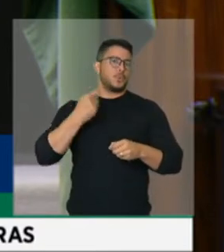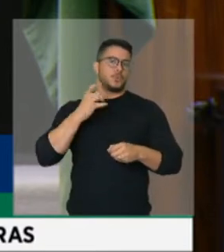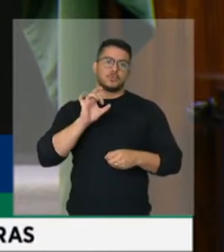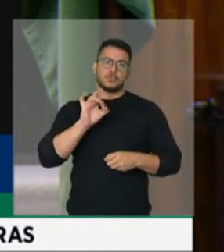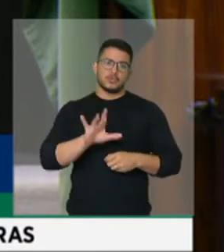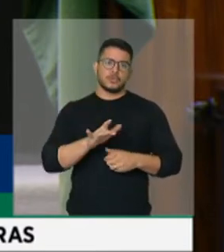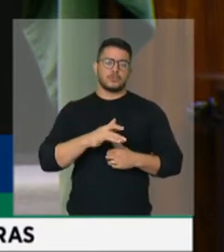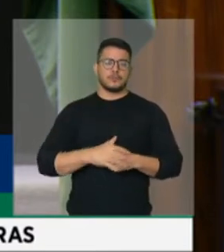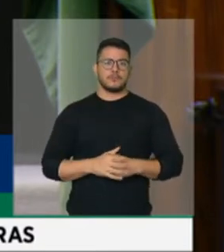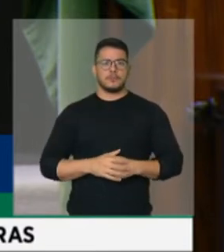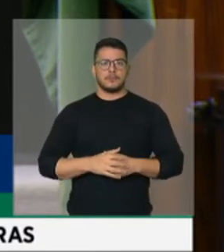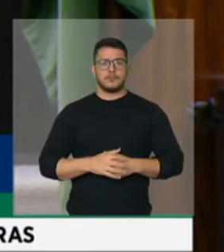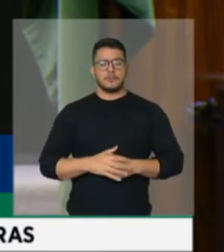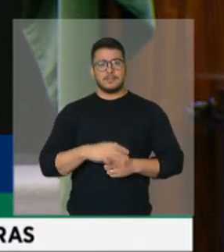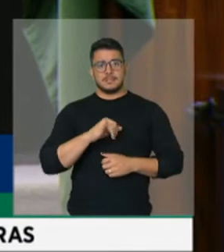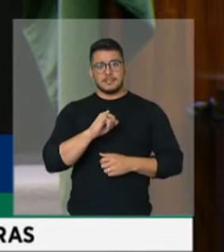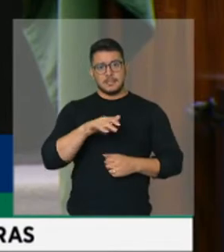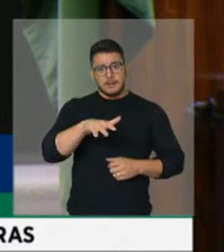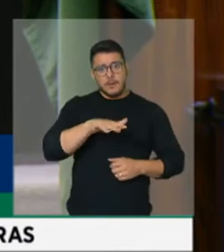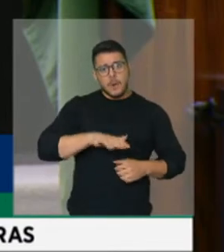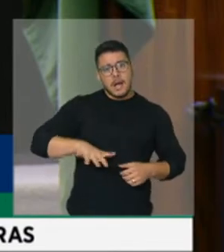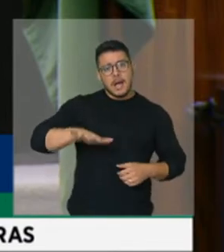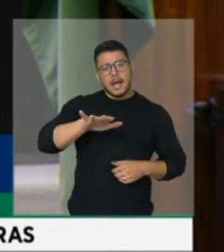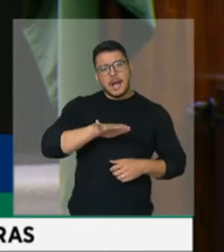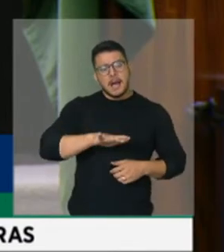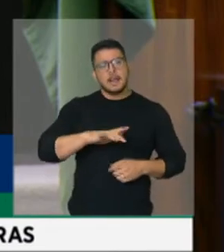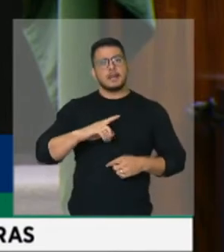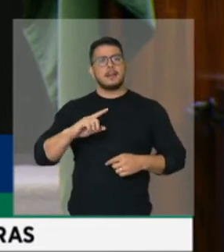BRASIL. PRAF PRAF ENTÃO POR QUE É QUE ISSO ACONTECEU? POR UMA RAZÃO MUITO SIMPLES